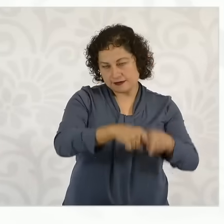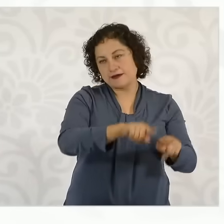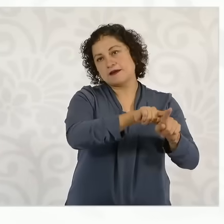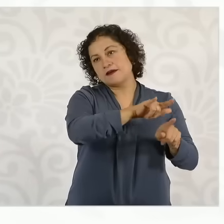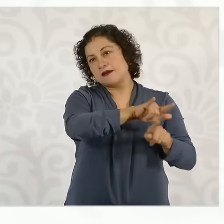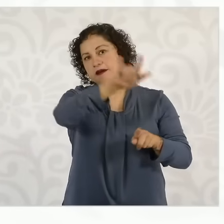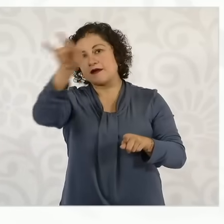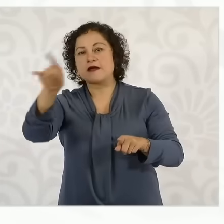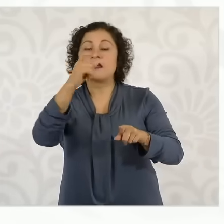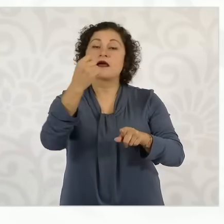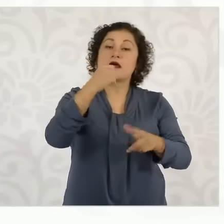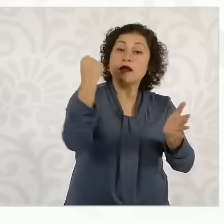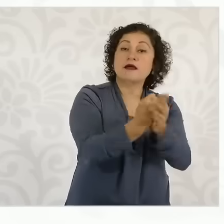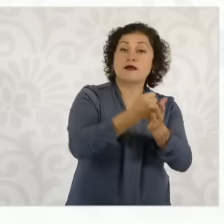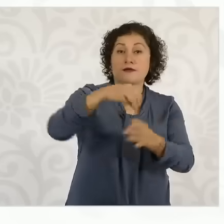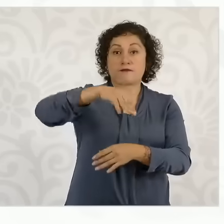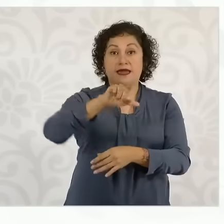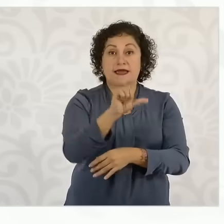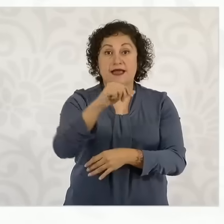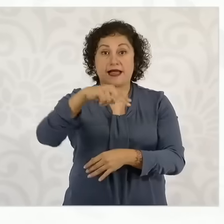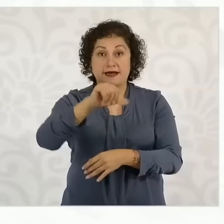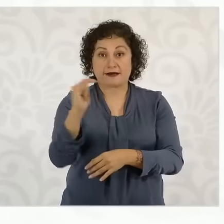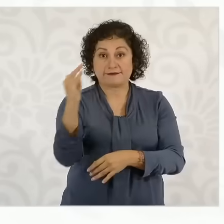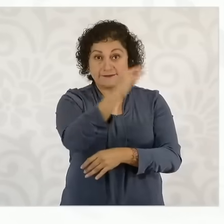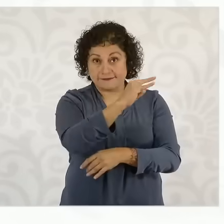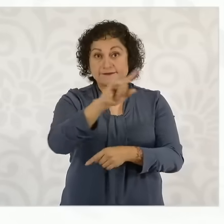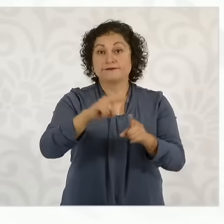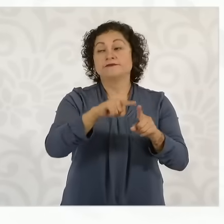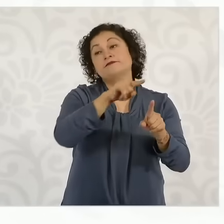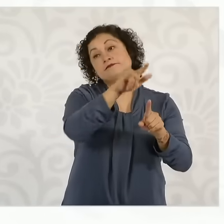aterrizan en cualquiera de los aeropuertos que están en la península de Yucatán, los seis que ya